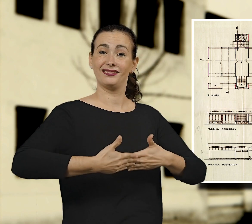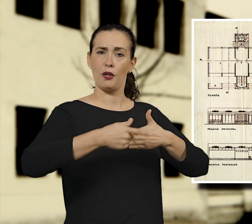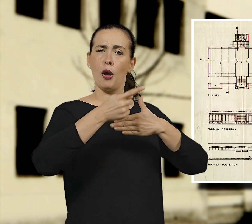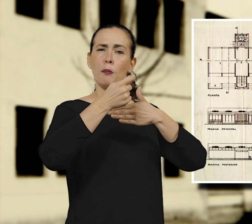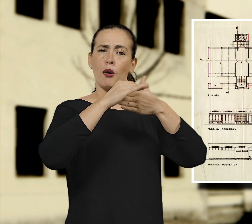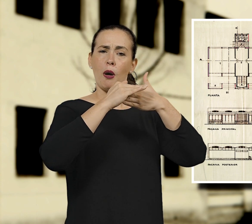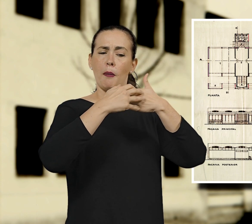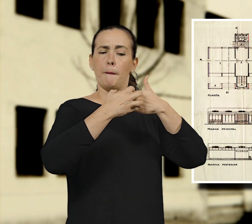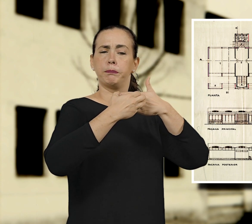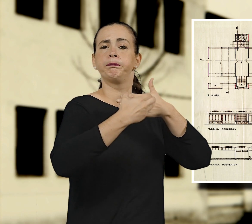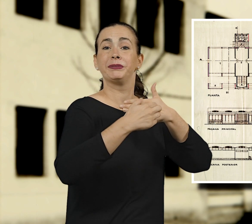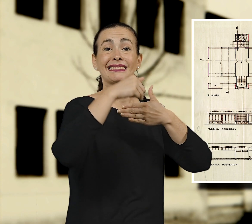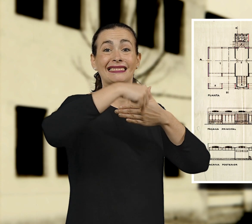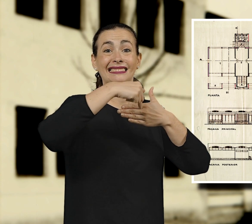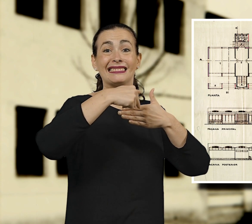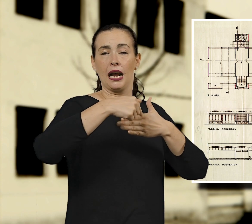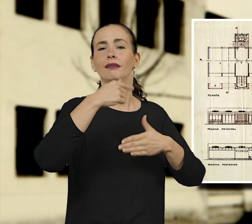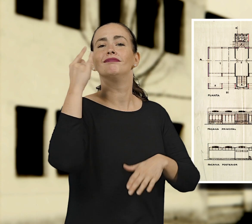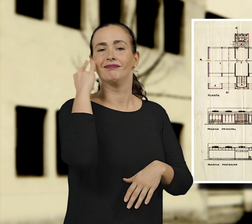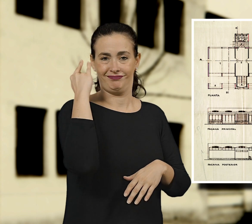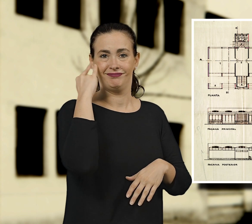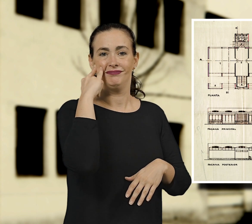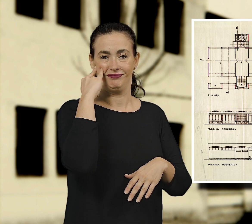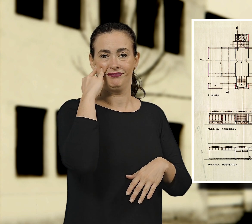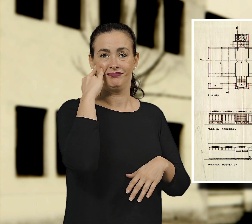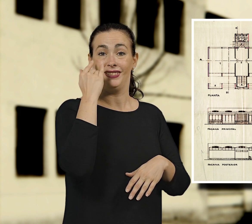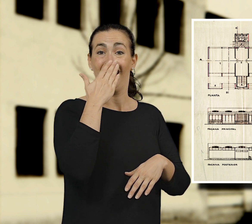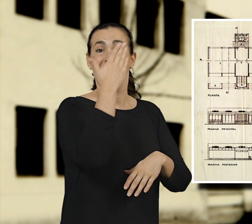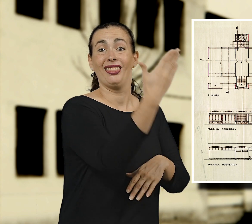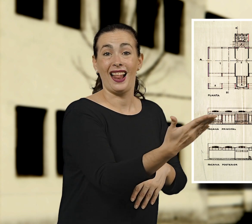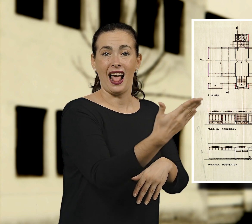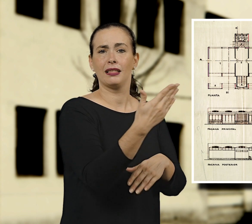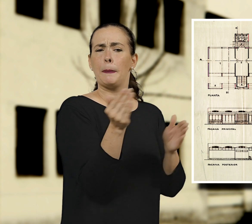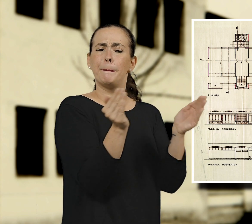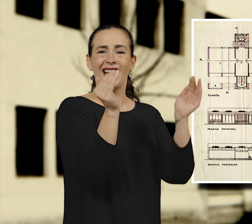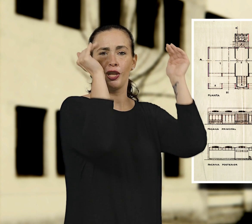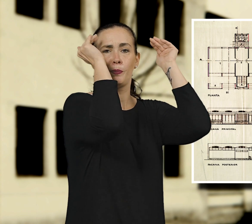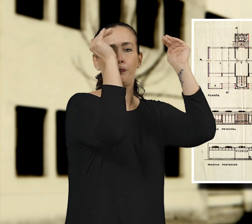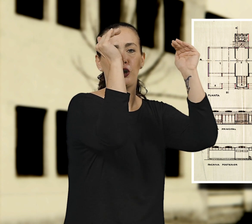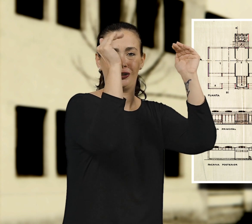i a la part davantera un petit porxo.